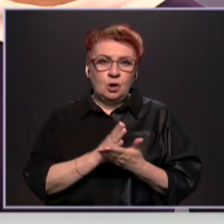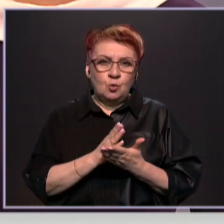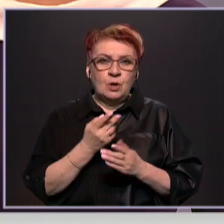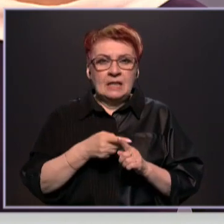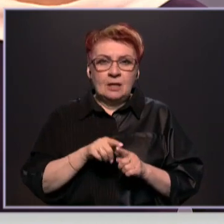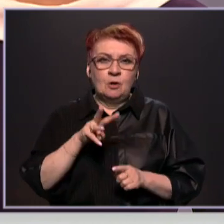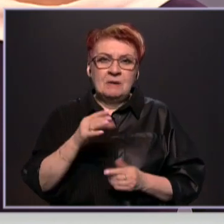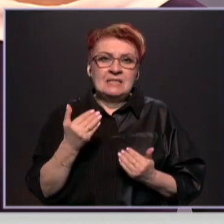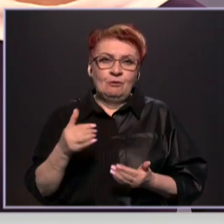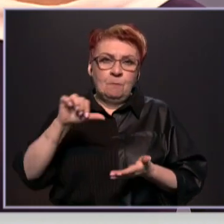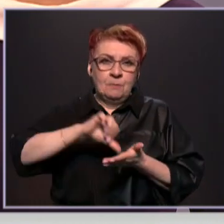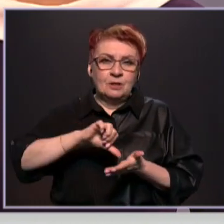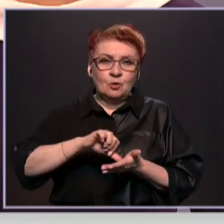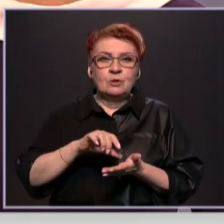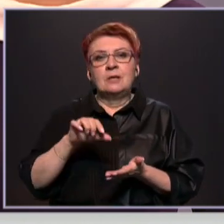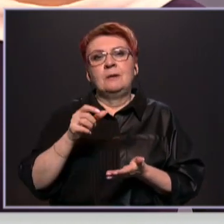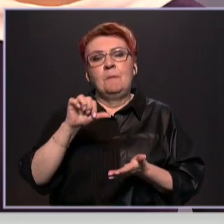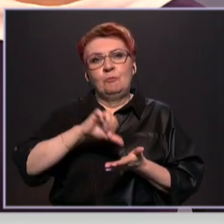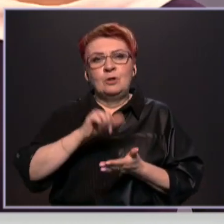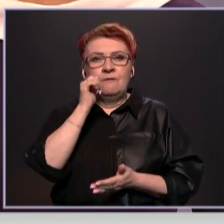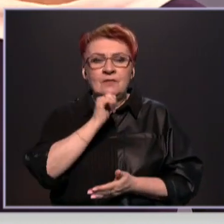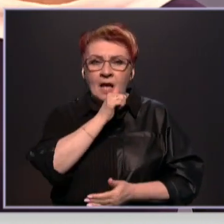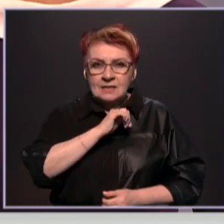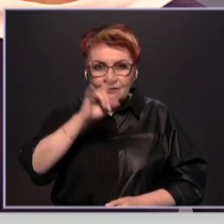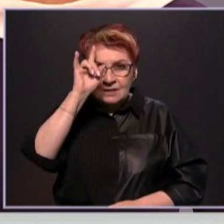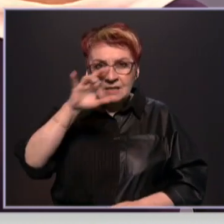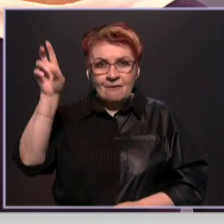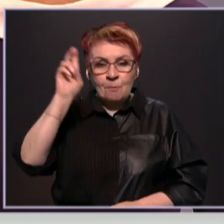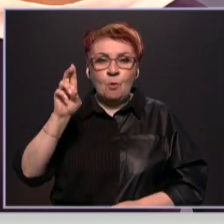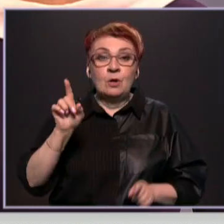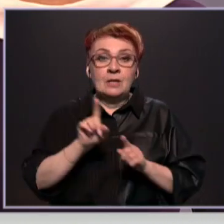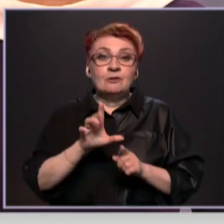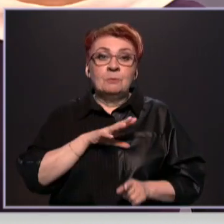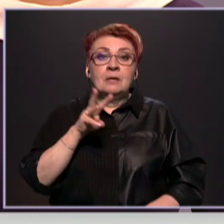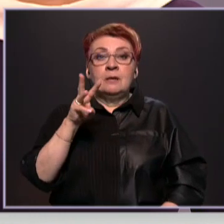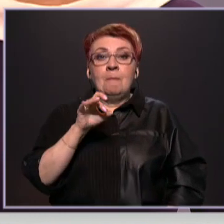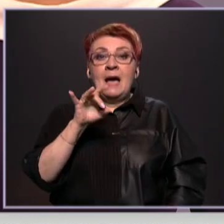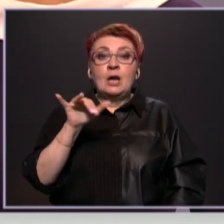присутствовали поучаствовали в таинствах слава Богу также мы были в Мариуполе у нас как вы знаете